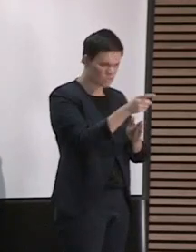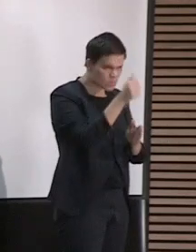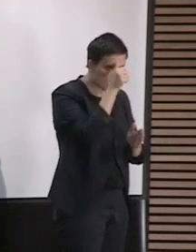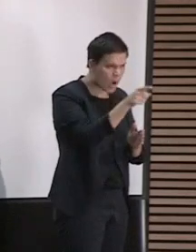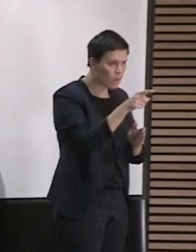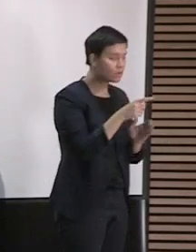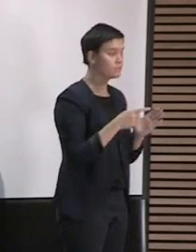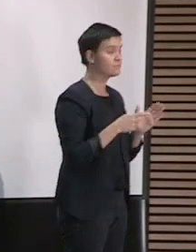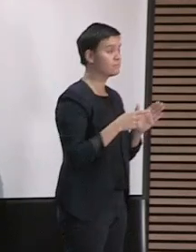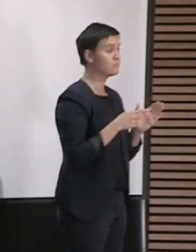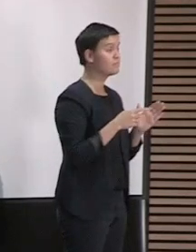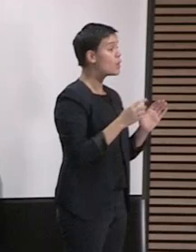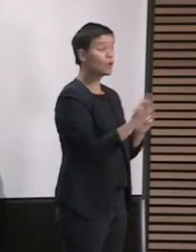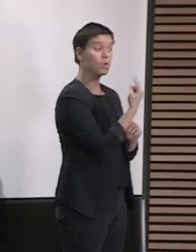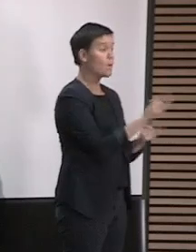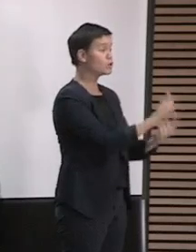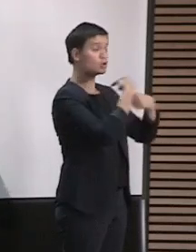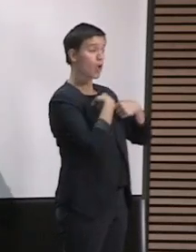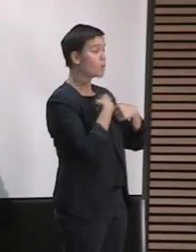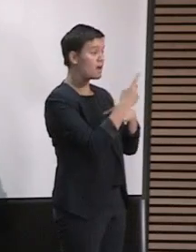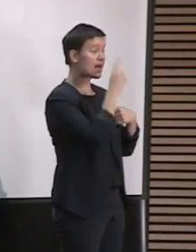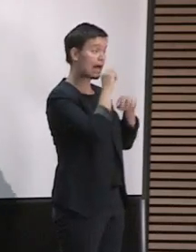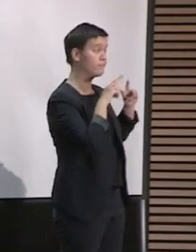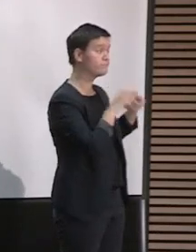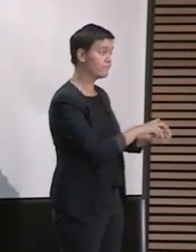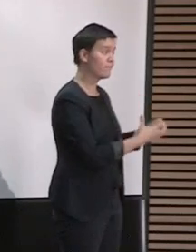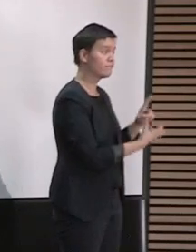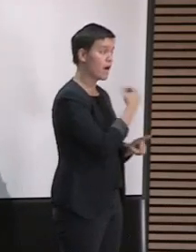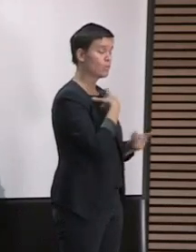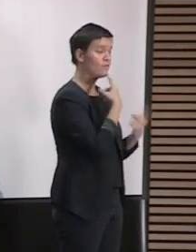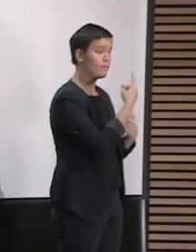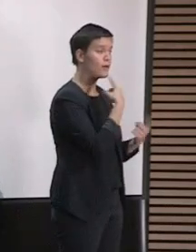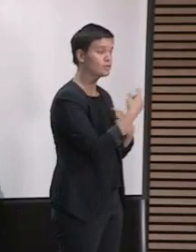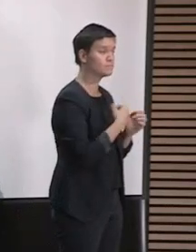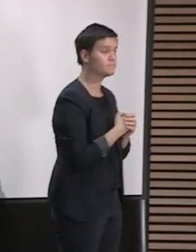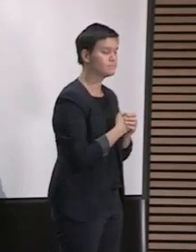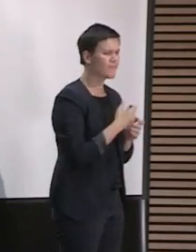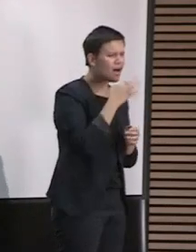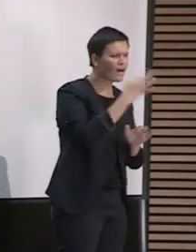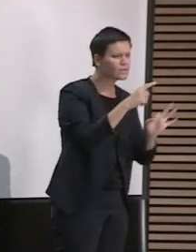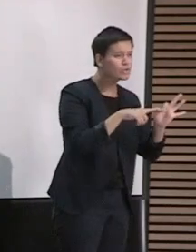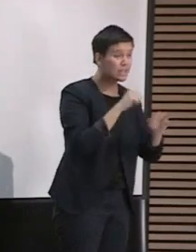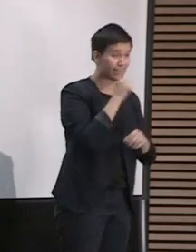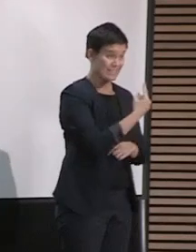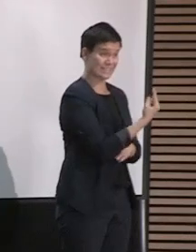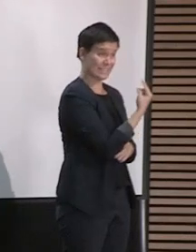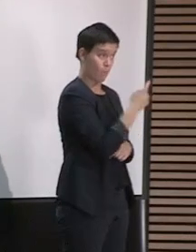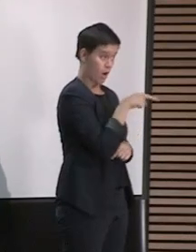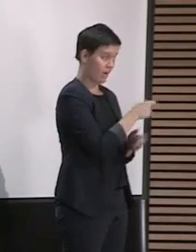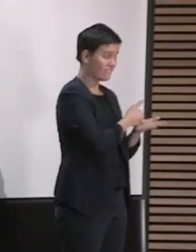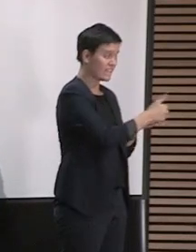Plus 'IT punaha ko ka heke iho